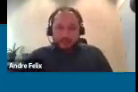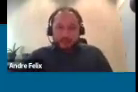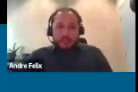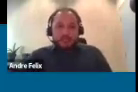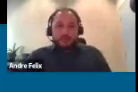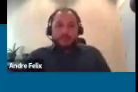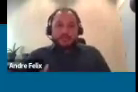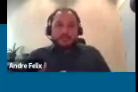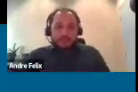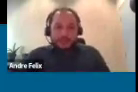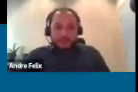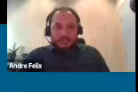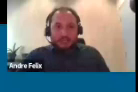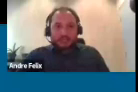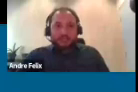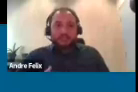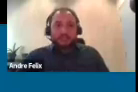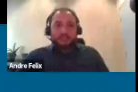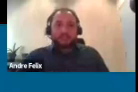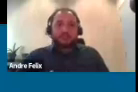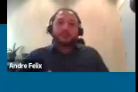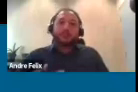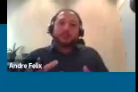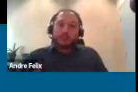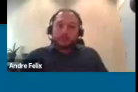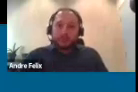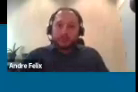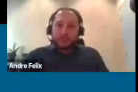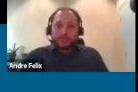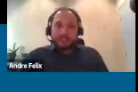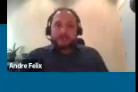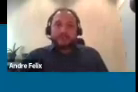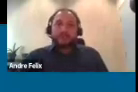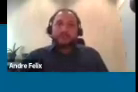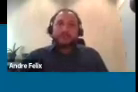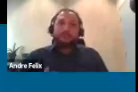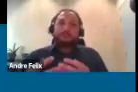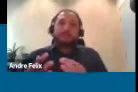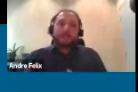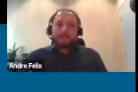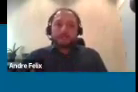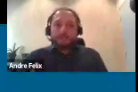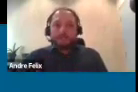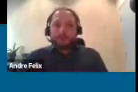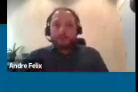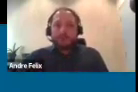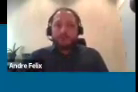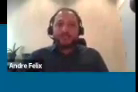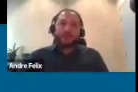bei Bildern ist es, einen guten Farbkontrast sicherzustellen, insbesondere wenn Sie schriftliche Informationen haben